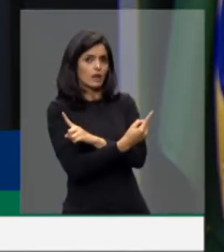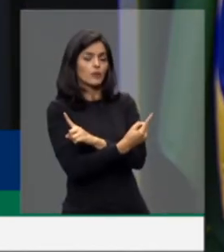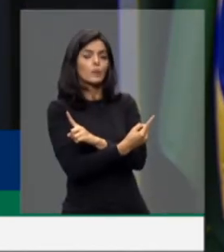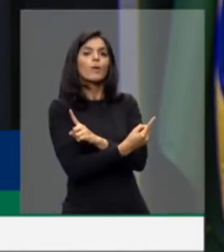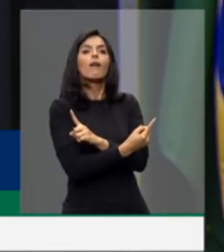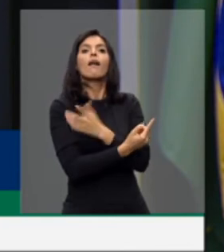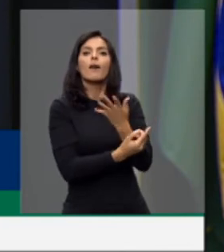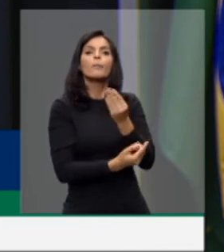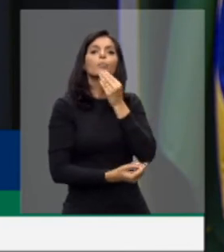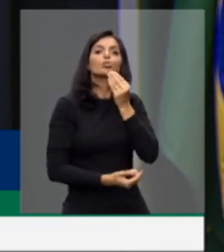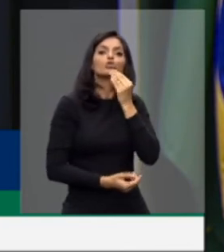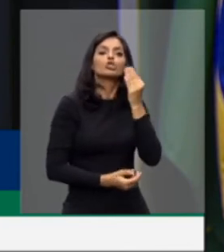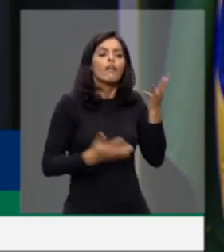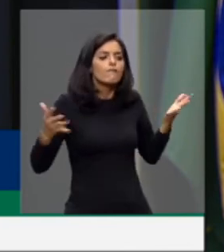VISTA COMO A CULPADA DO QUE